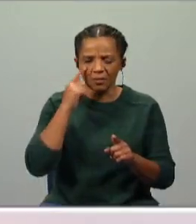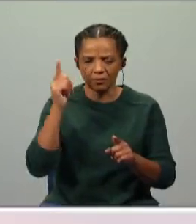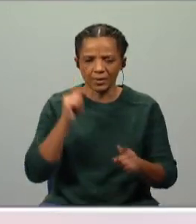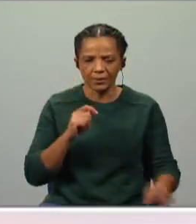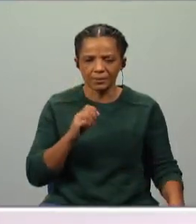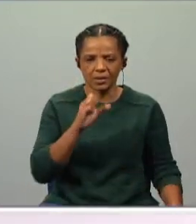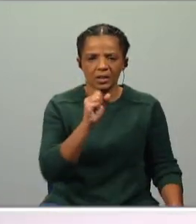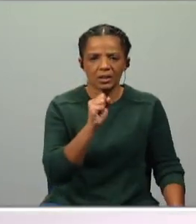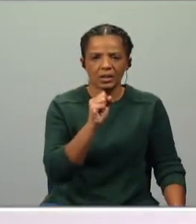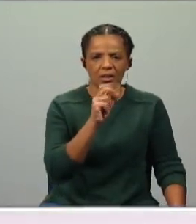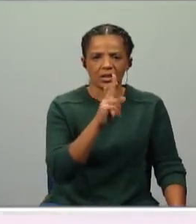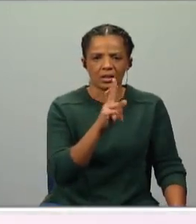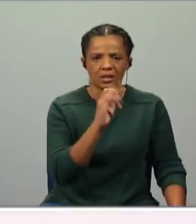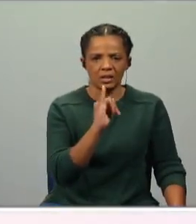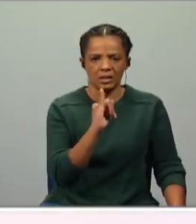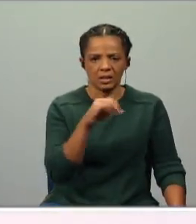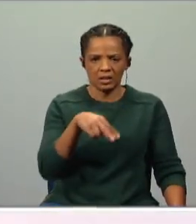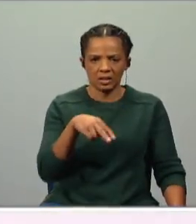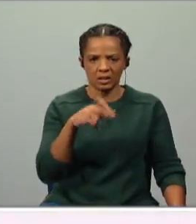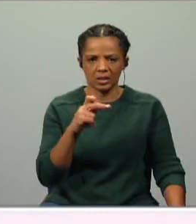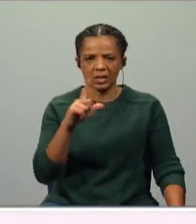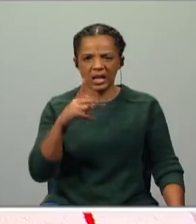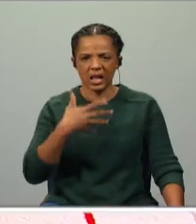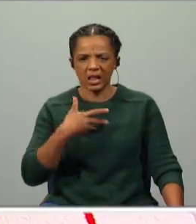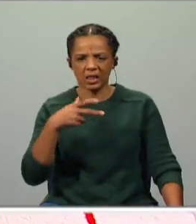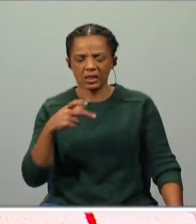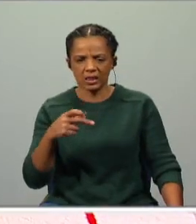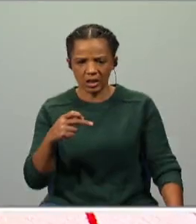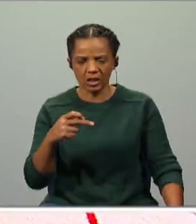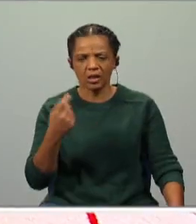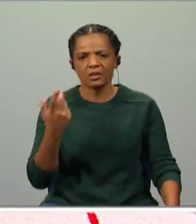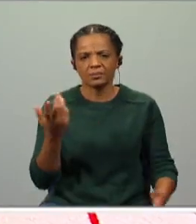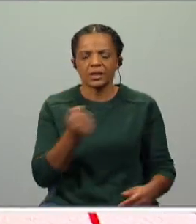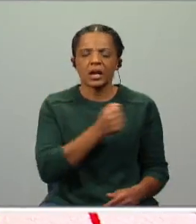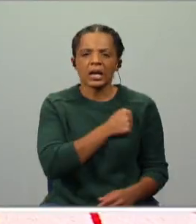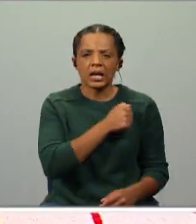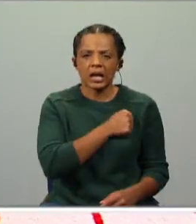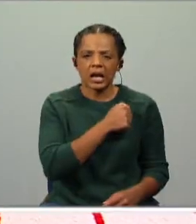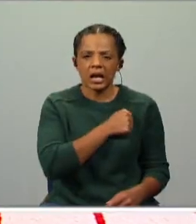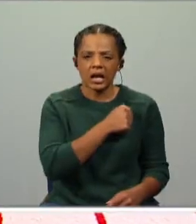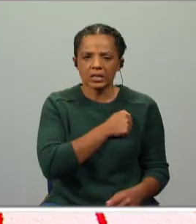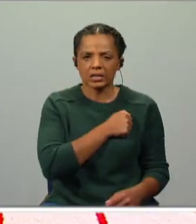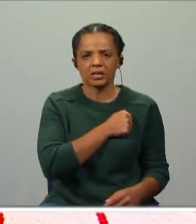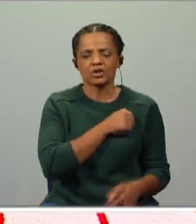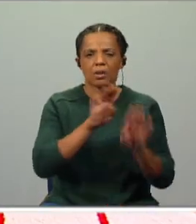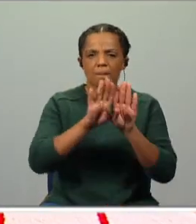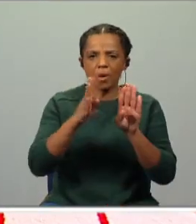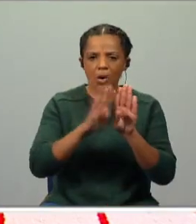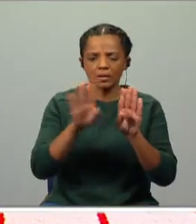mas já vão perceber. São aquelas coisas que temos à porta das nossas casas para enfeitar ou eventualmente